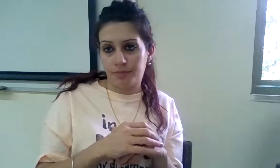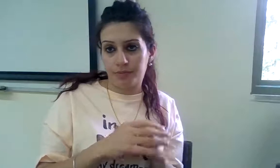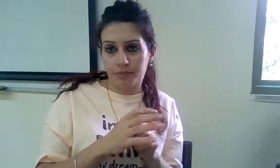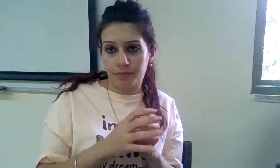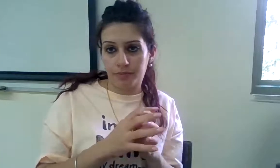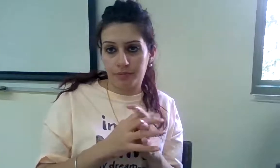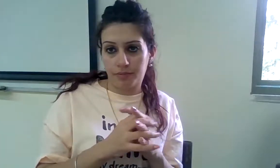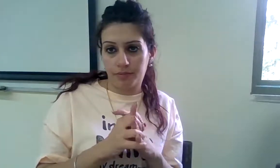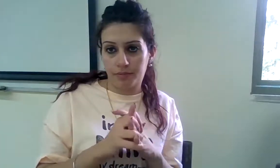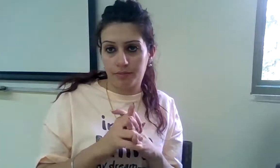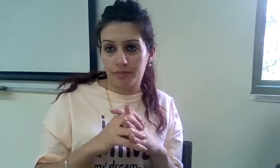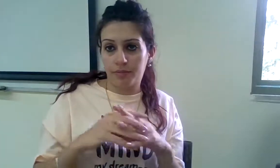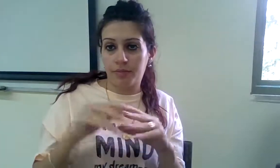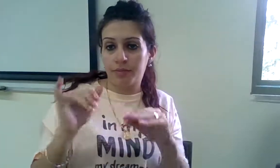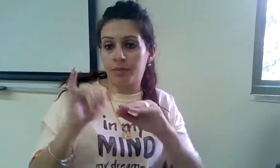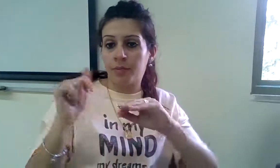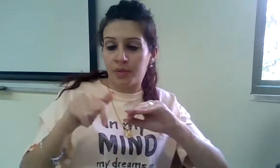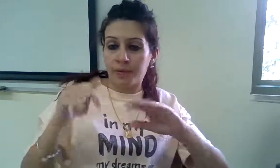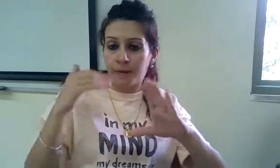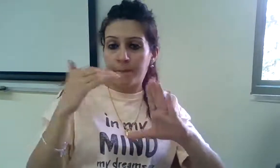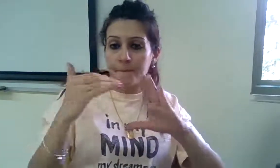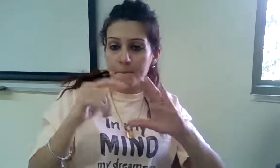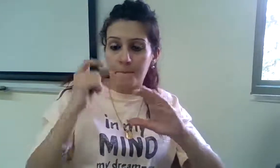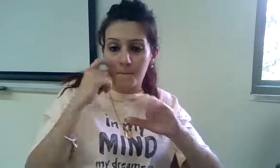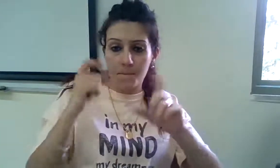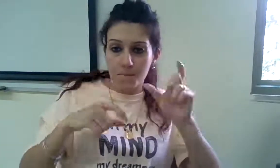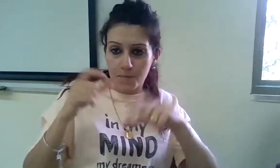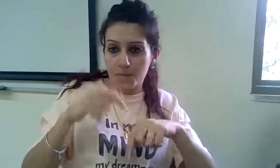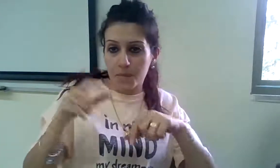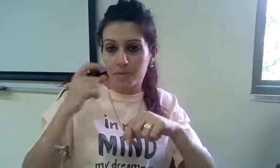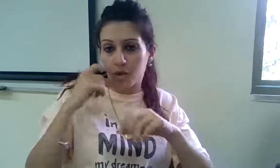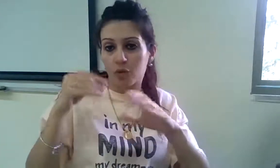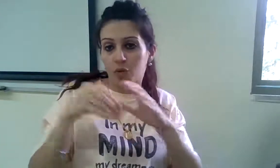واذا كانت الأنشطة القائمة على منهج المهمات اليومية في المنزل فعالة بالنسبة لأخرين